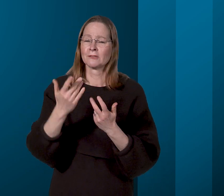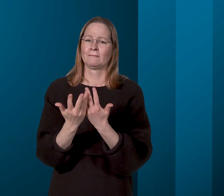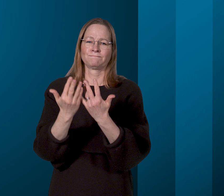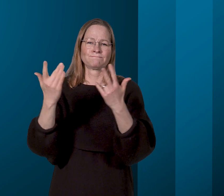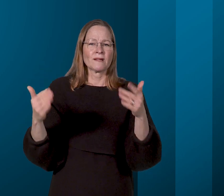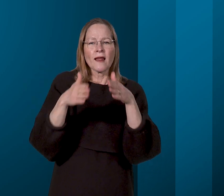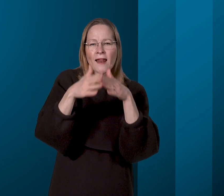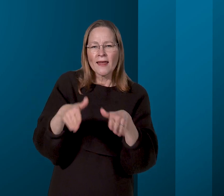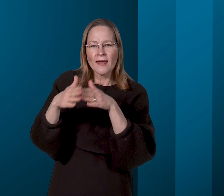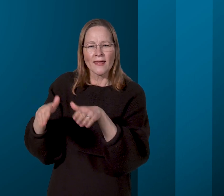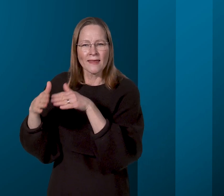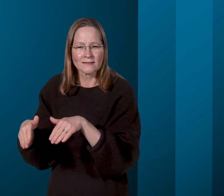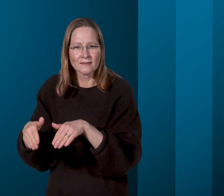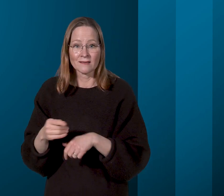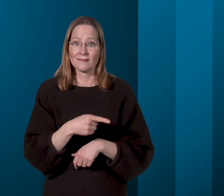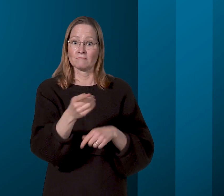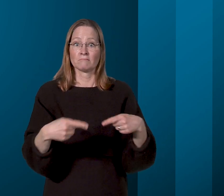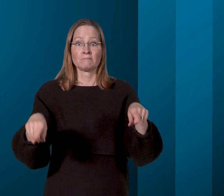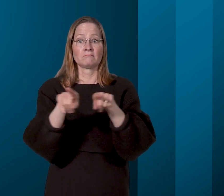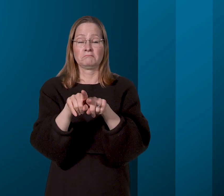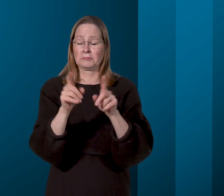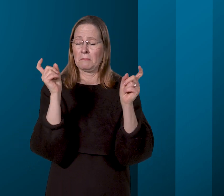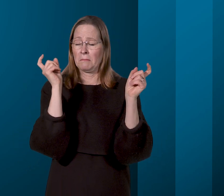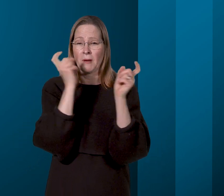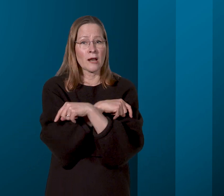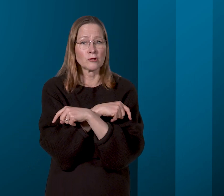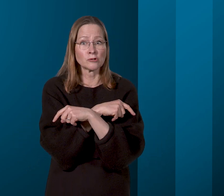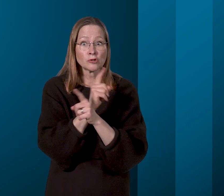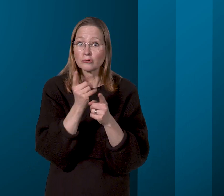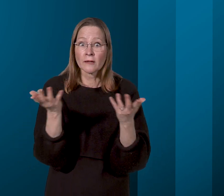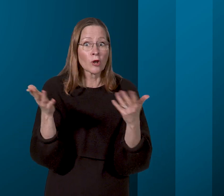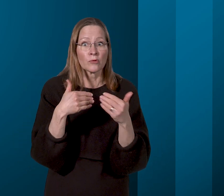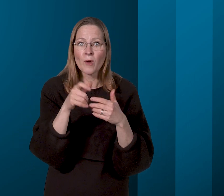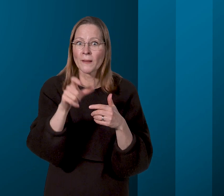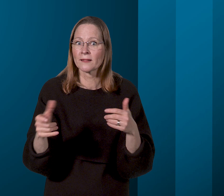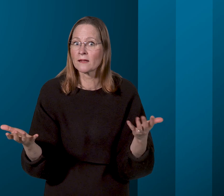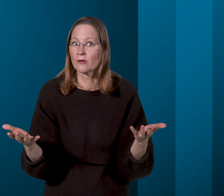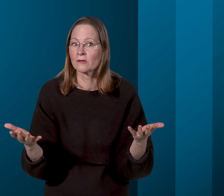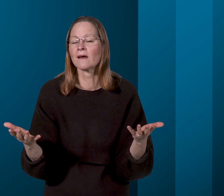sekä lukuisia leirejä, joiden toteuttaminen olisi mahdotonta ilman työntekijöitä.